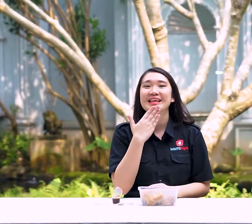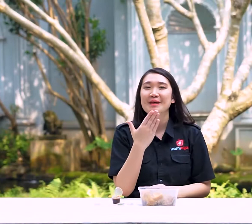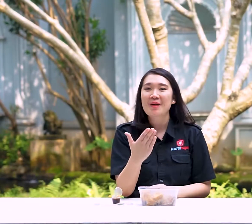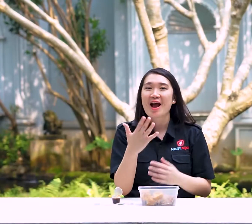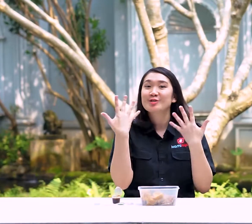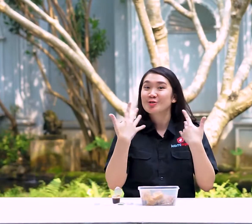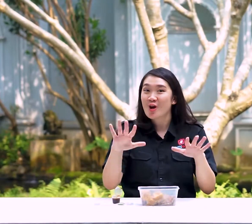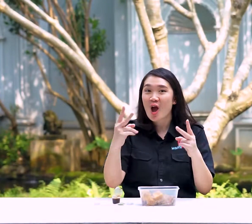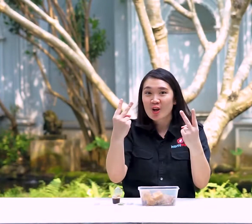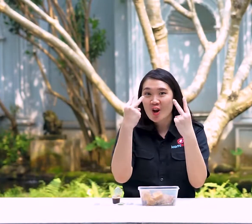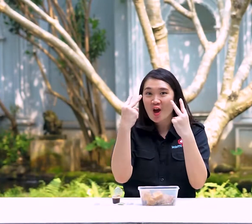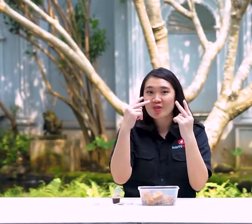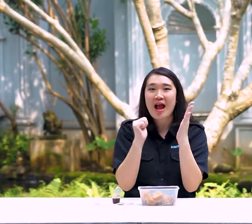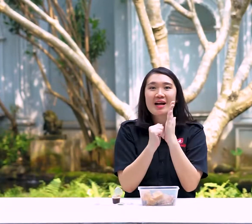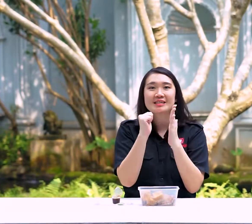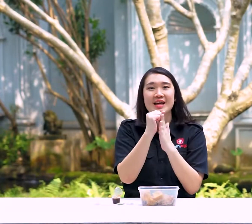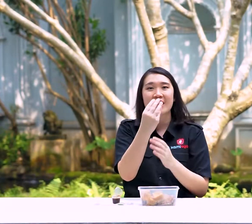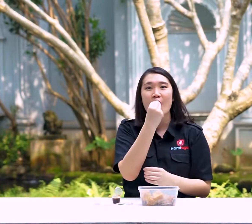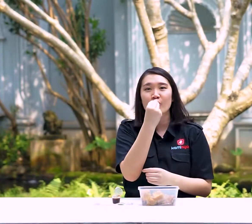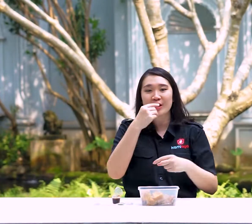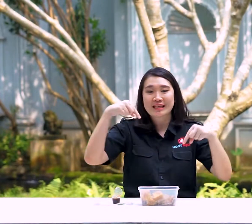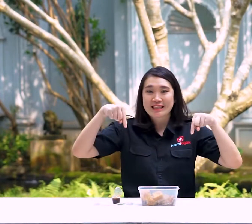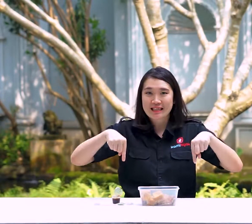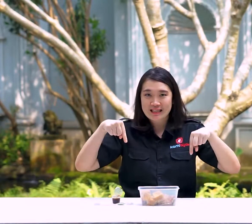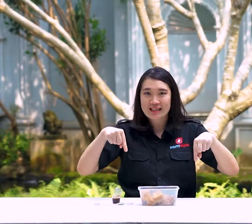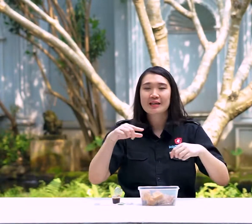Terima kasih sudah menonton acara Kuliner ini.